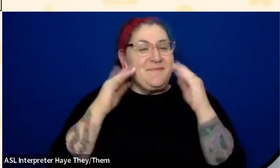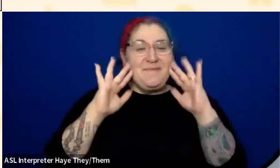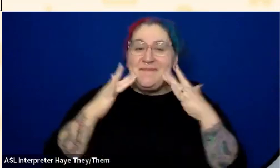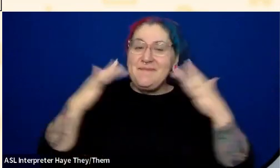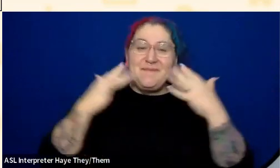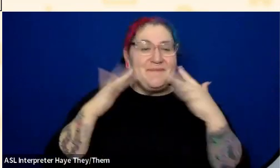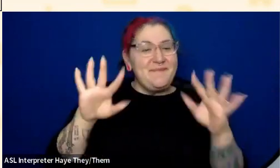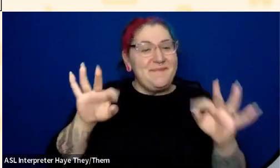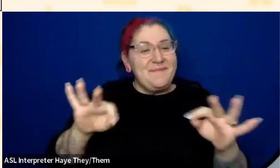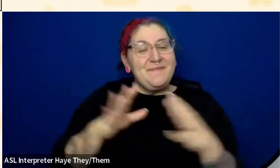a tiempo para el atardecer.